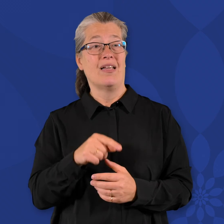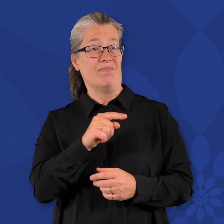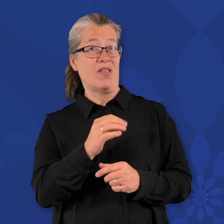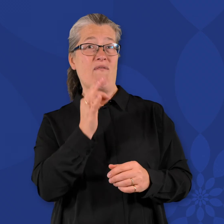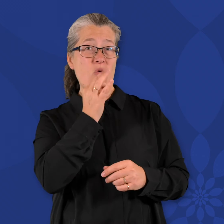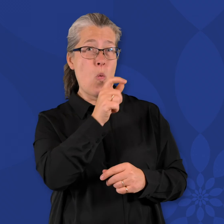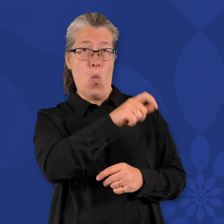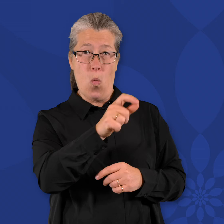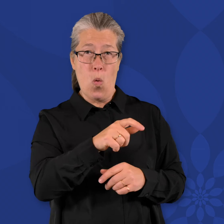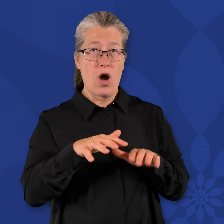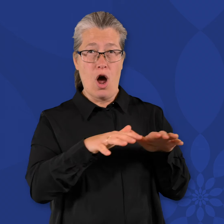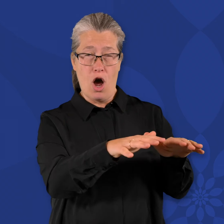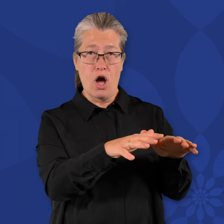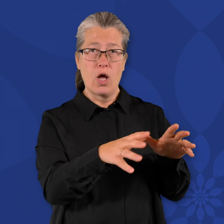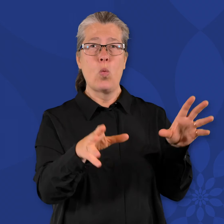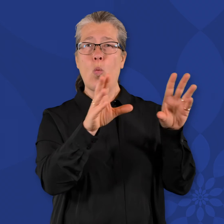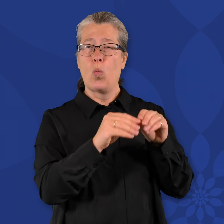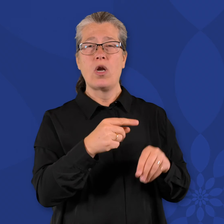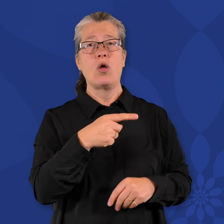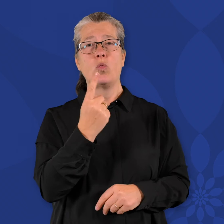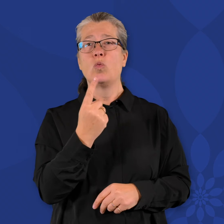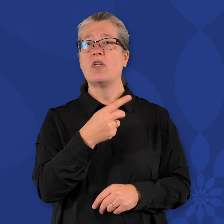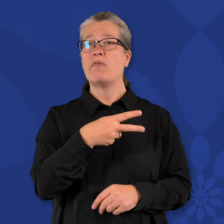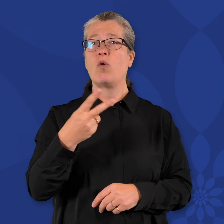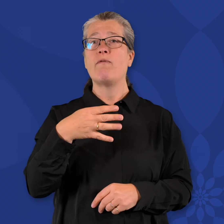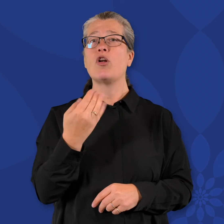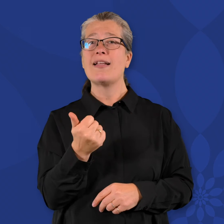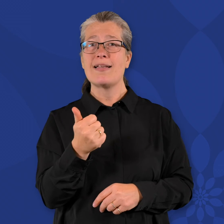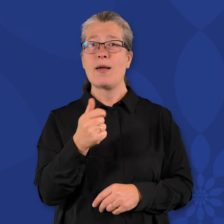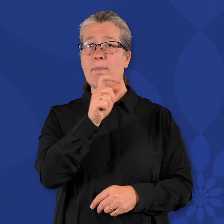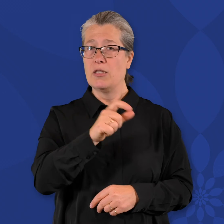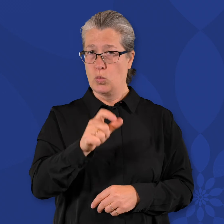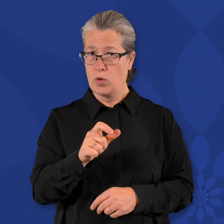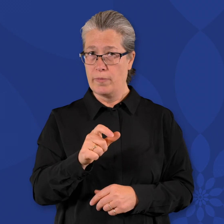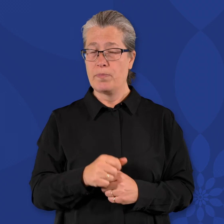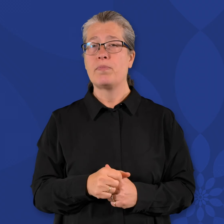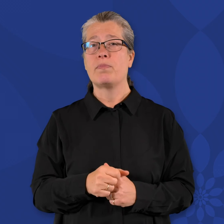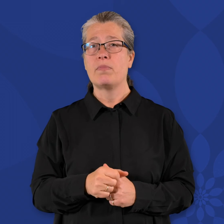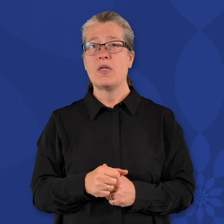Totalt 1 249 personer svarade på Kantar TNS enkät.